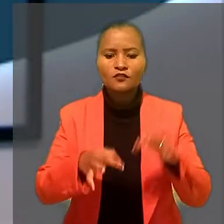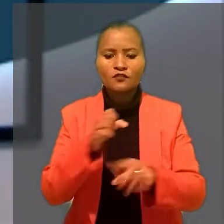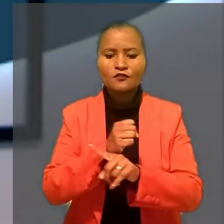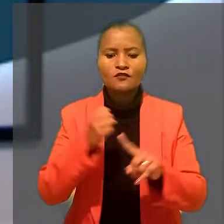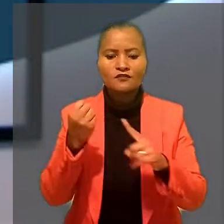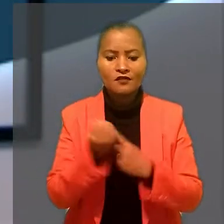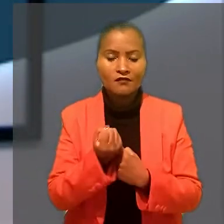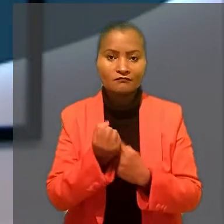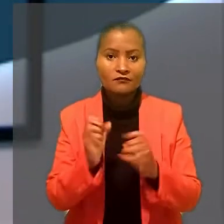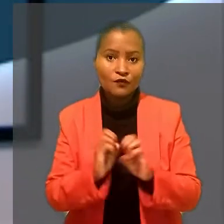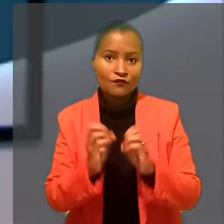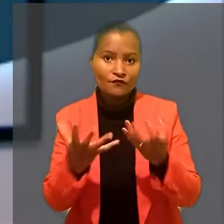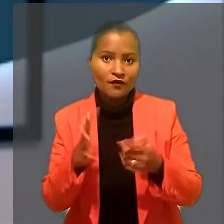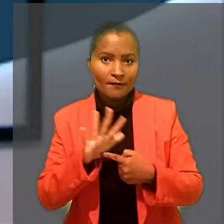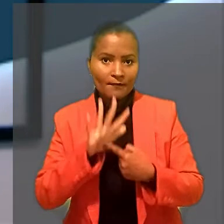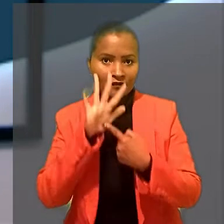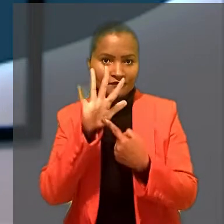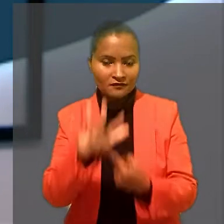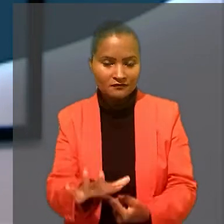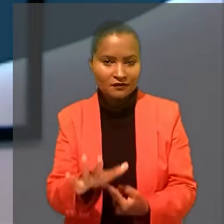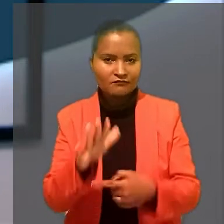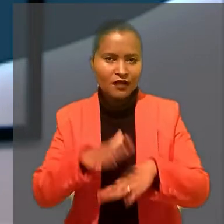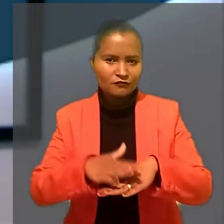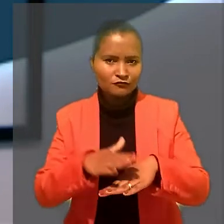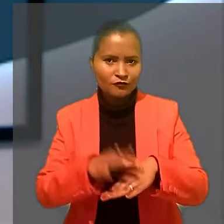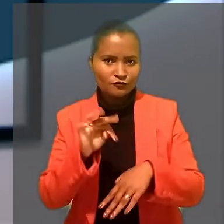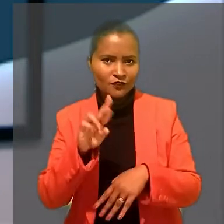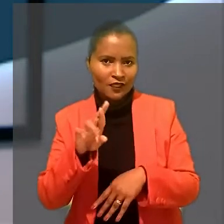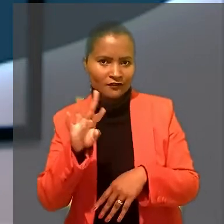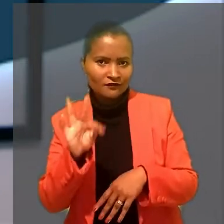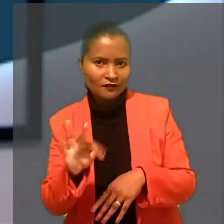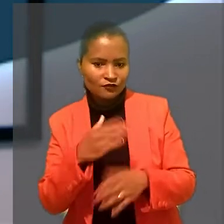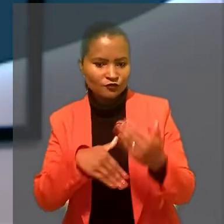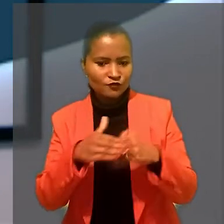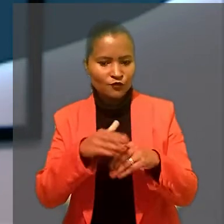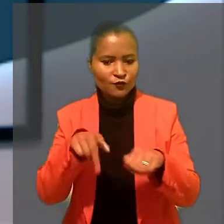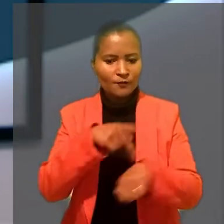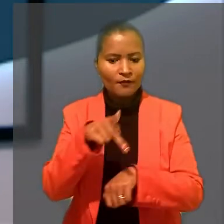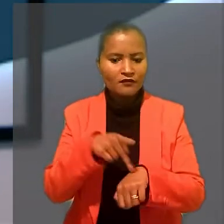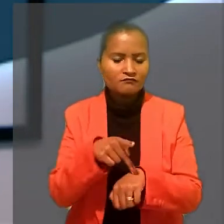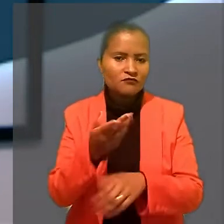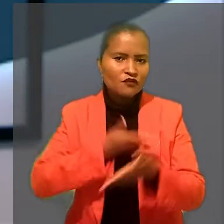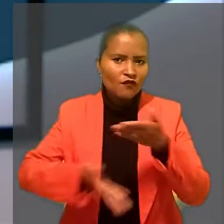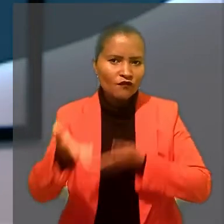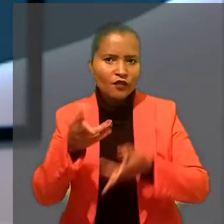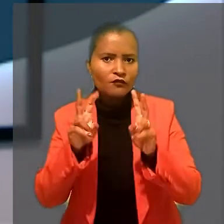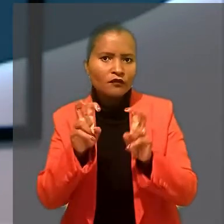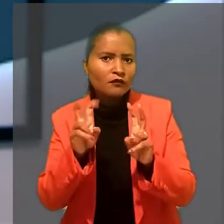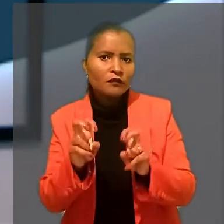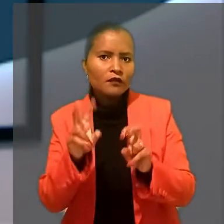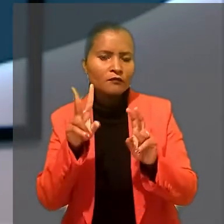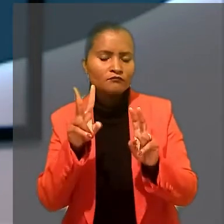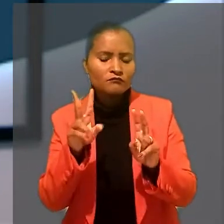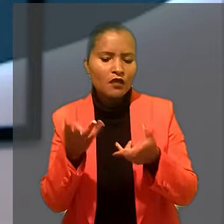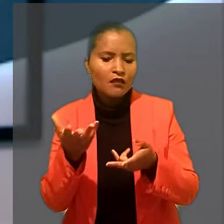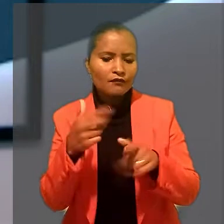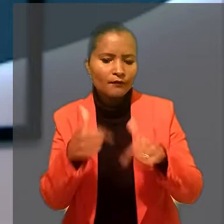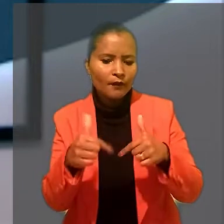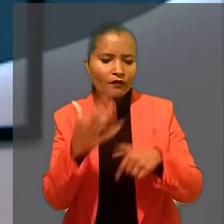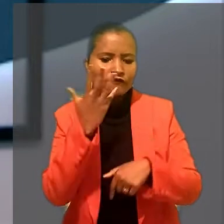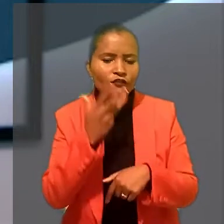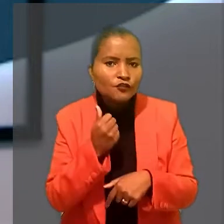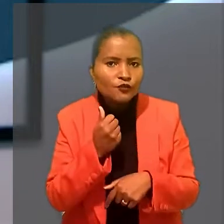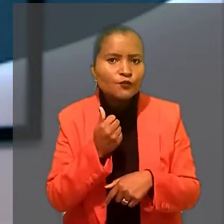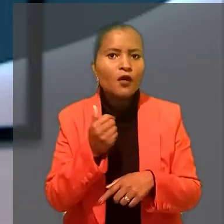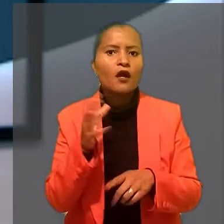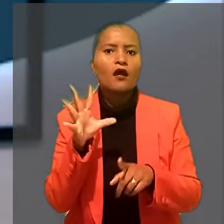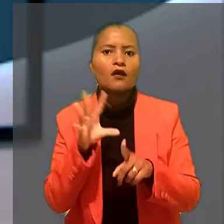No evento foram apresentadas ações dos Tribunais Regionais do Trabalho de todo o país, evolvendo temas como trabalho infantil e assédio moral e sexual.